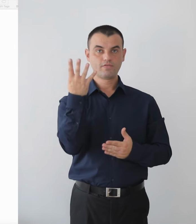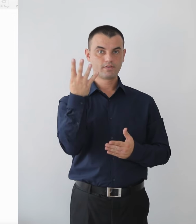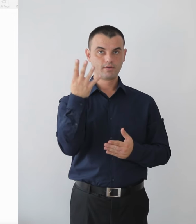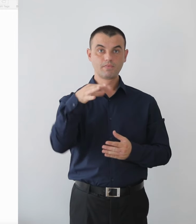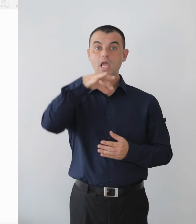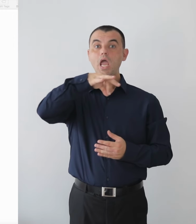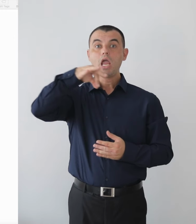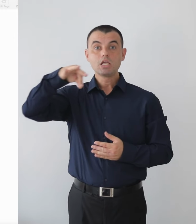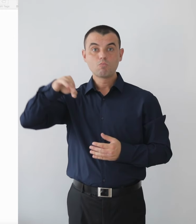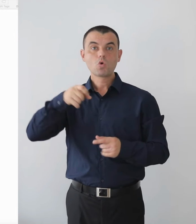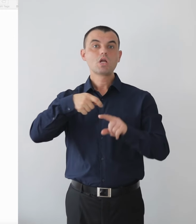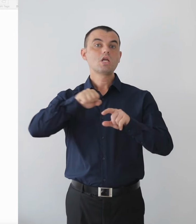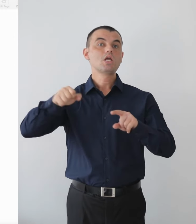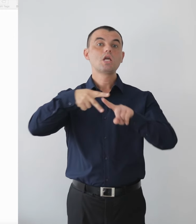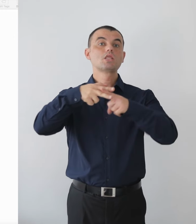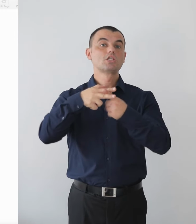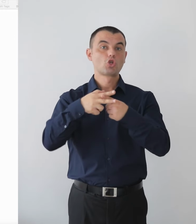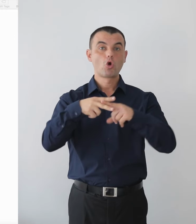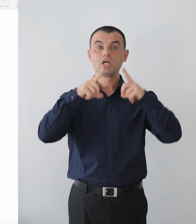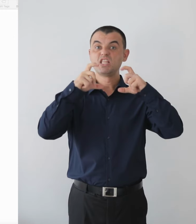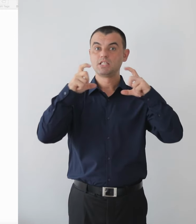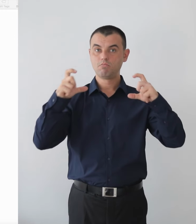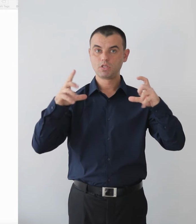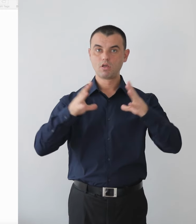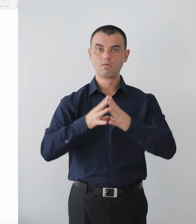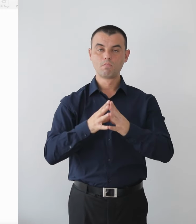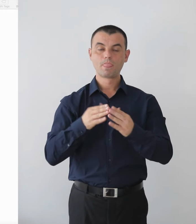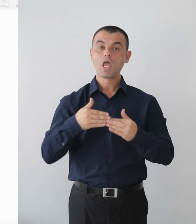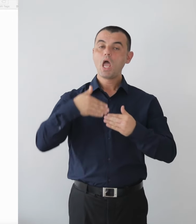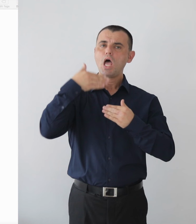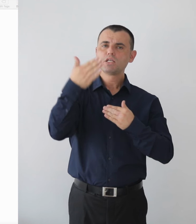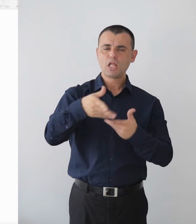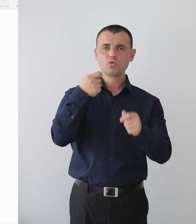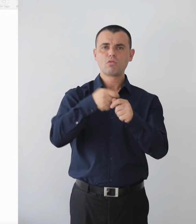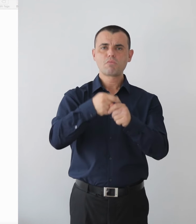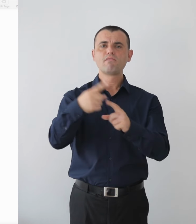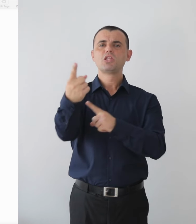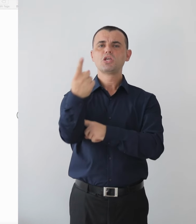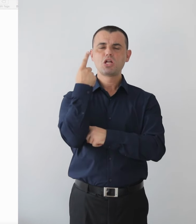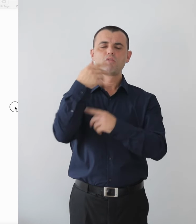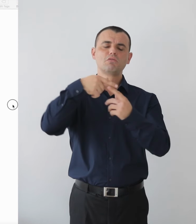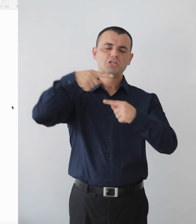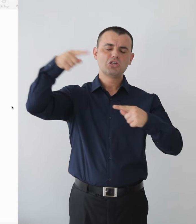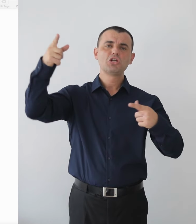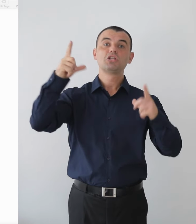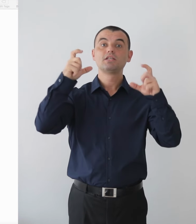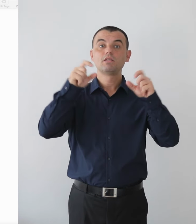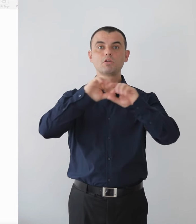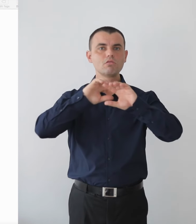Част 4: Селекция и обработка на снимките. След като сте направили стотици или хиляди снимки,